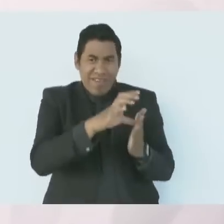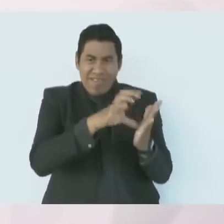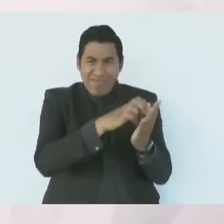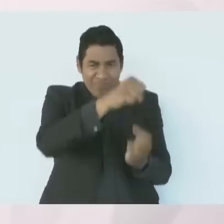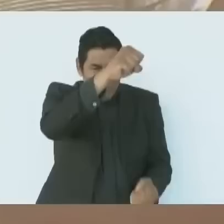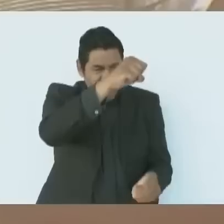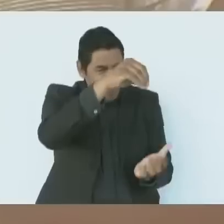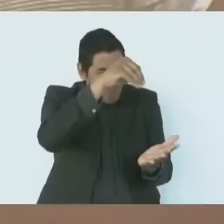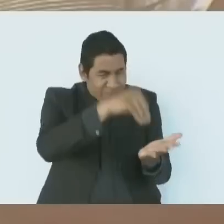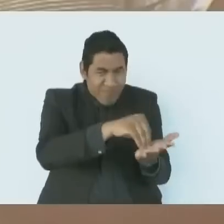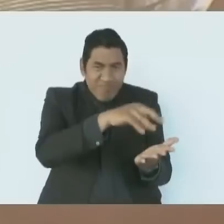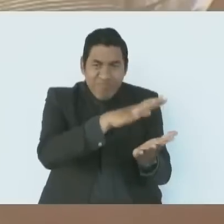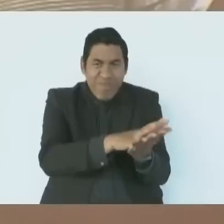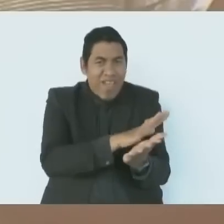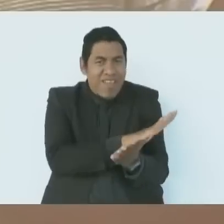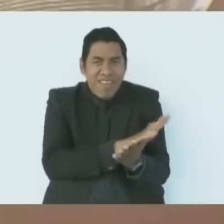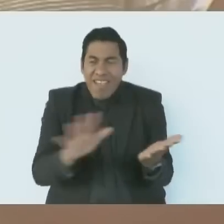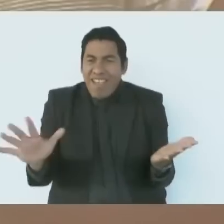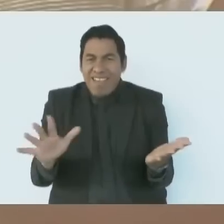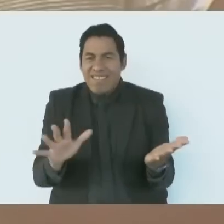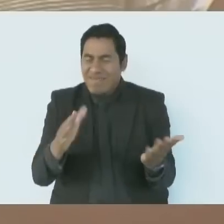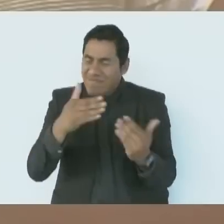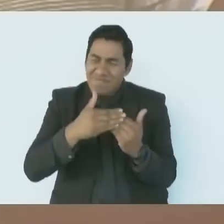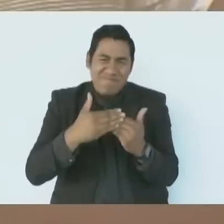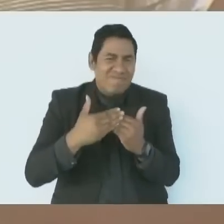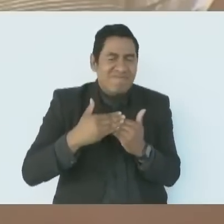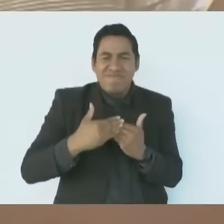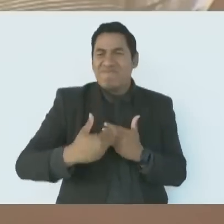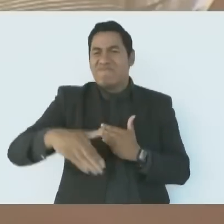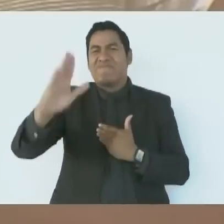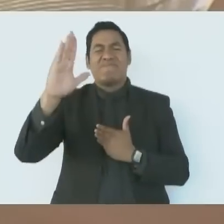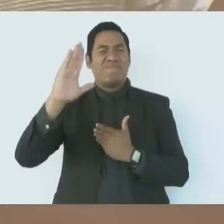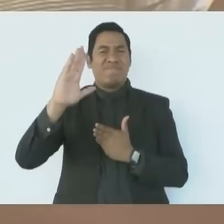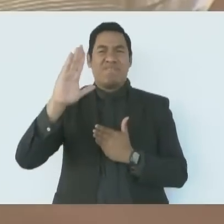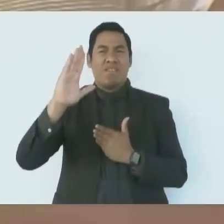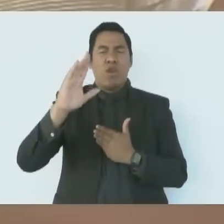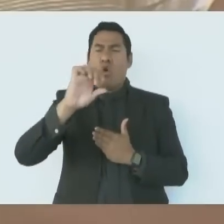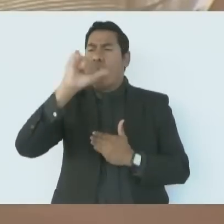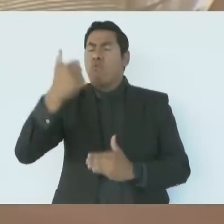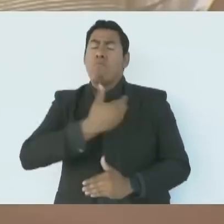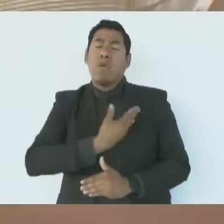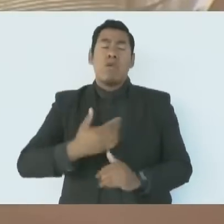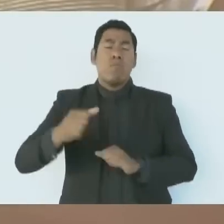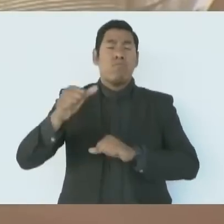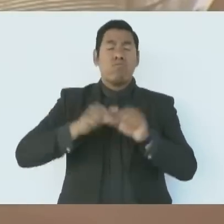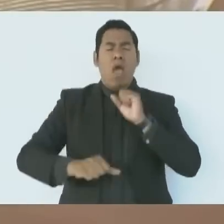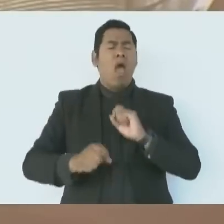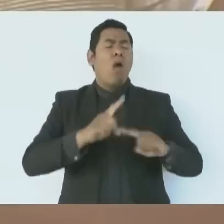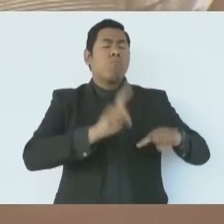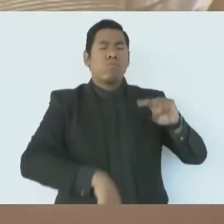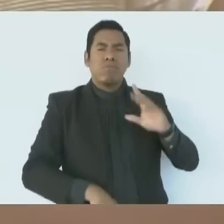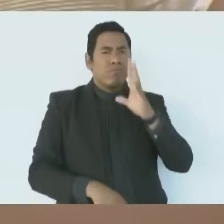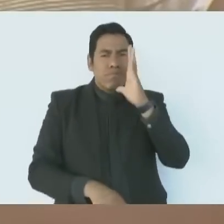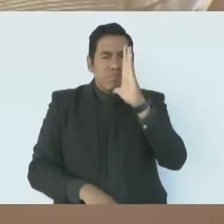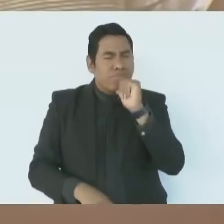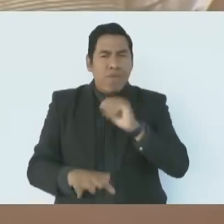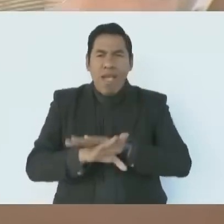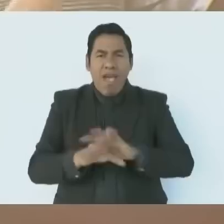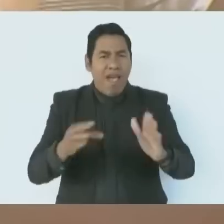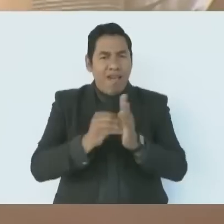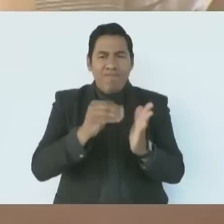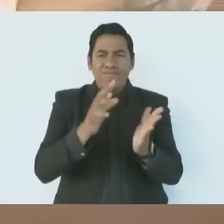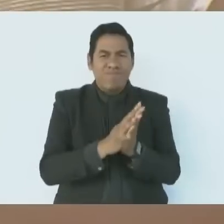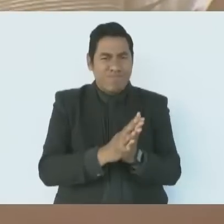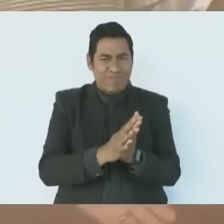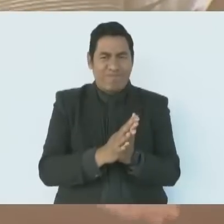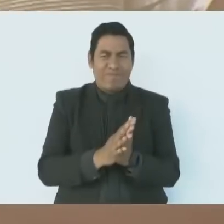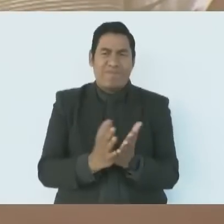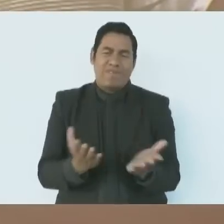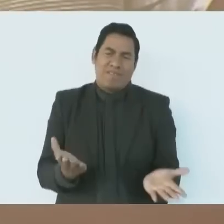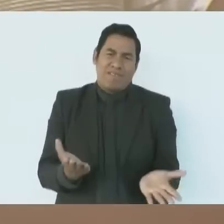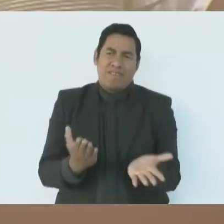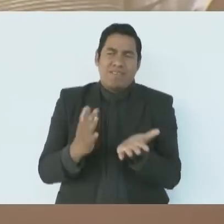Ya nadie nunca va a poder quitar esos programas Y eso es Gracias por supuesto a la gobernadora y